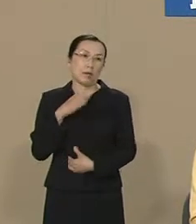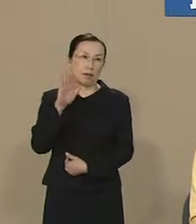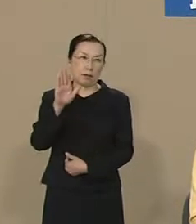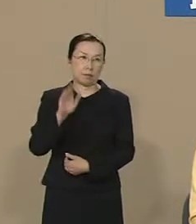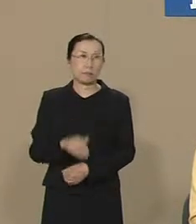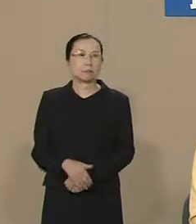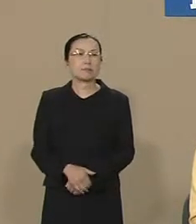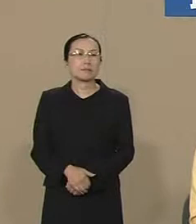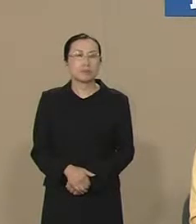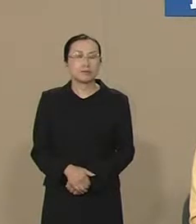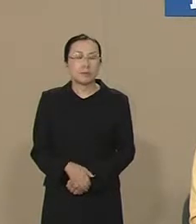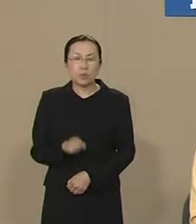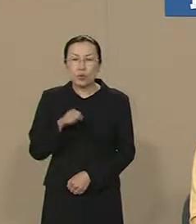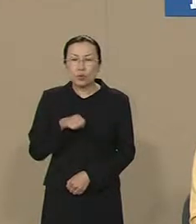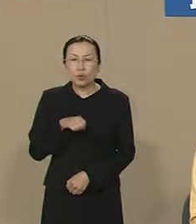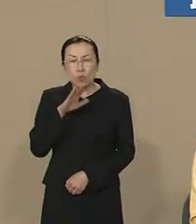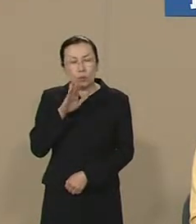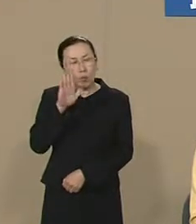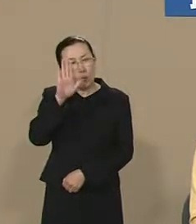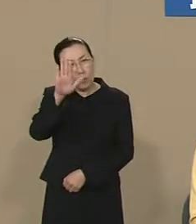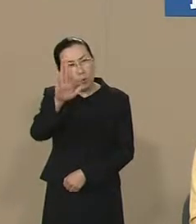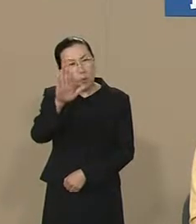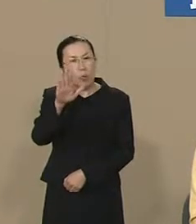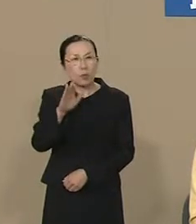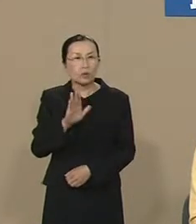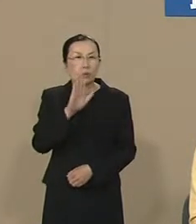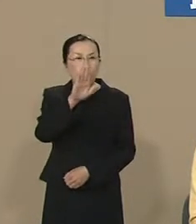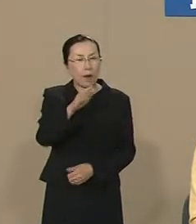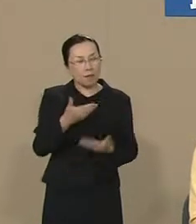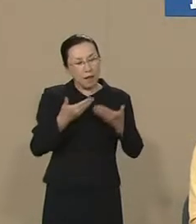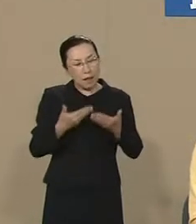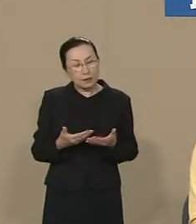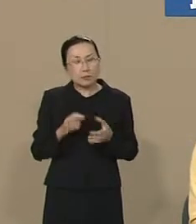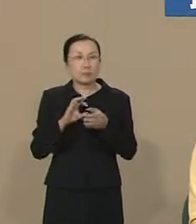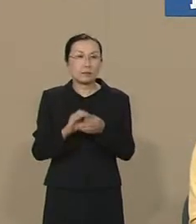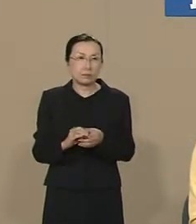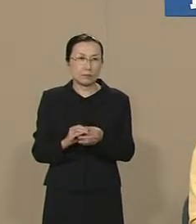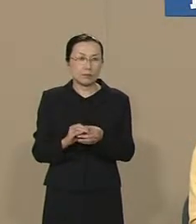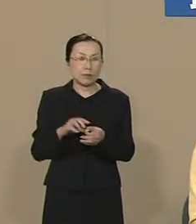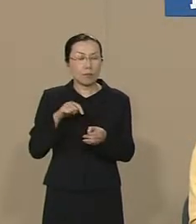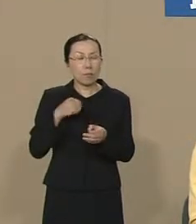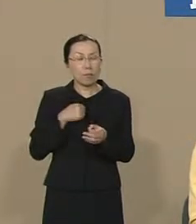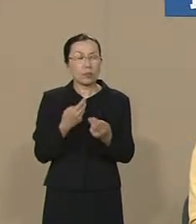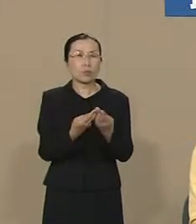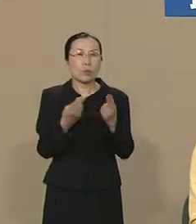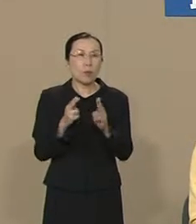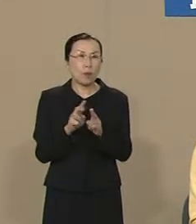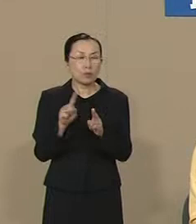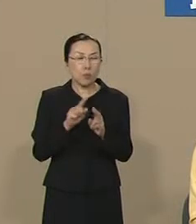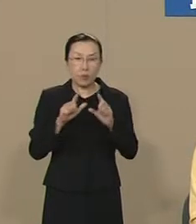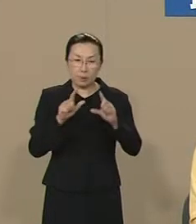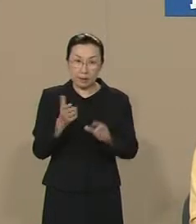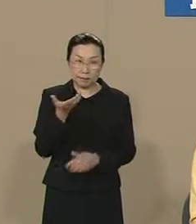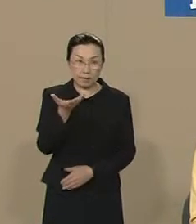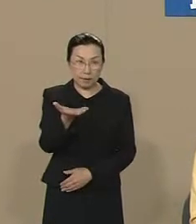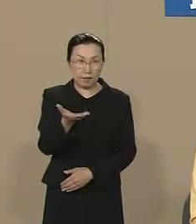老後や将来の安心について､ 民主党は､どう応えていきますか｡ そうなんですね｡